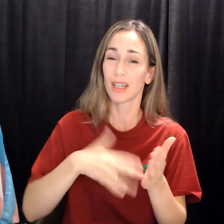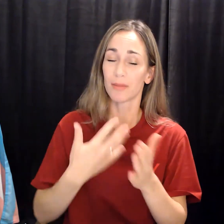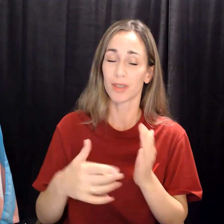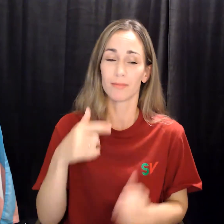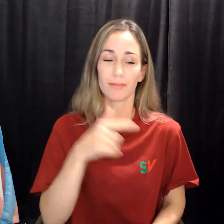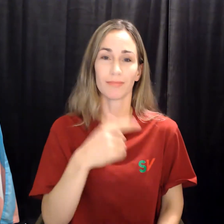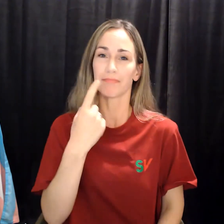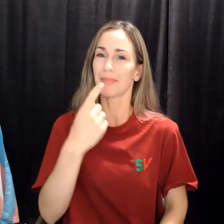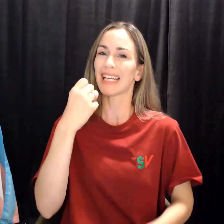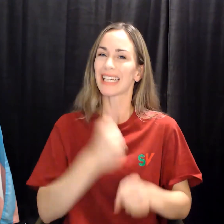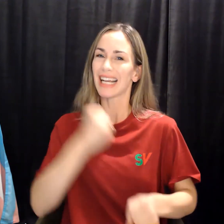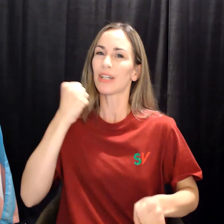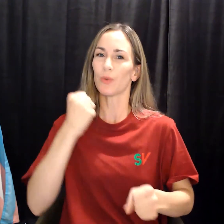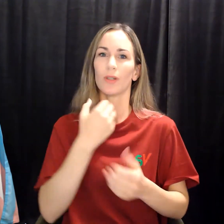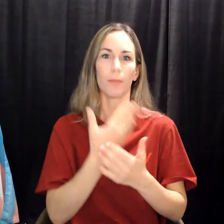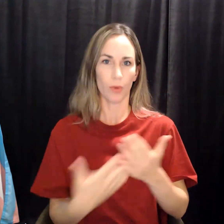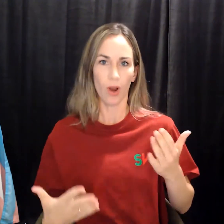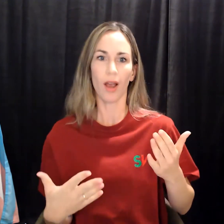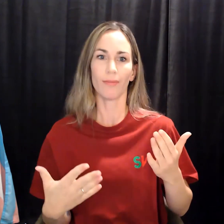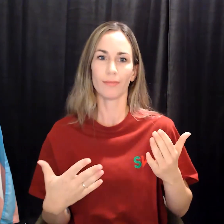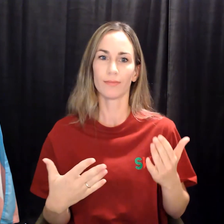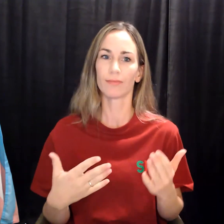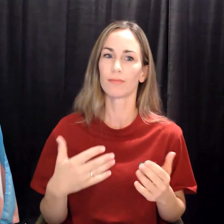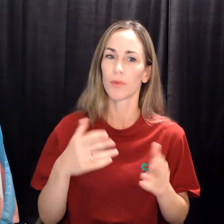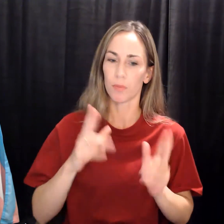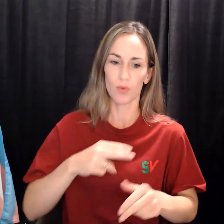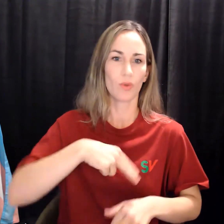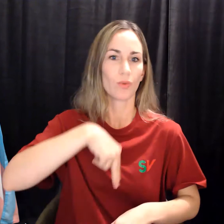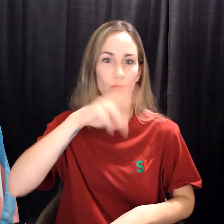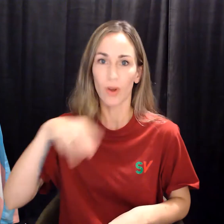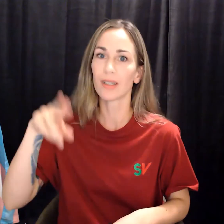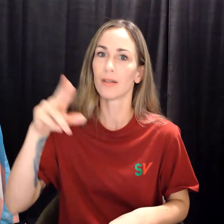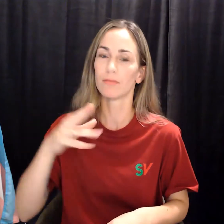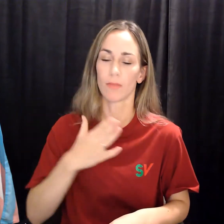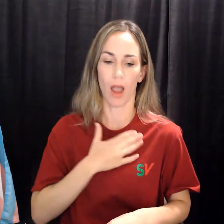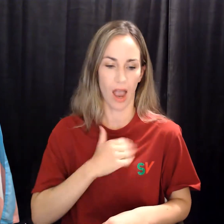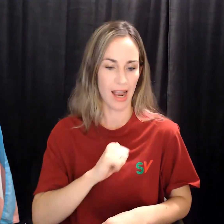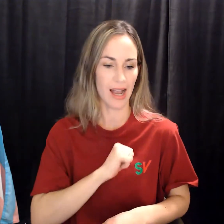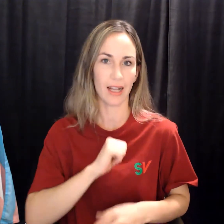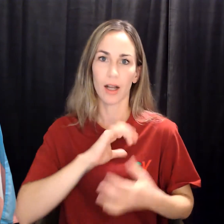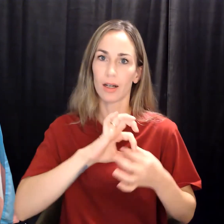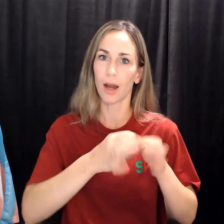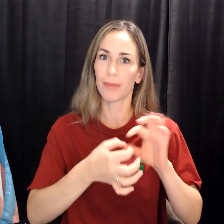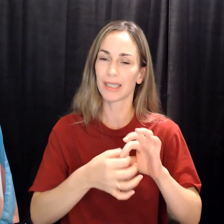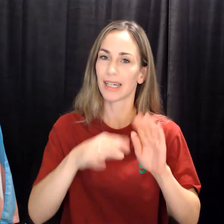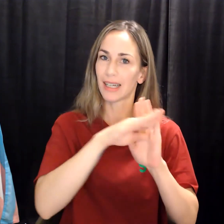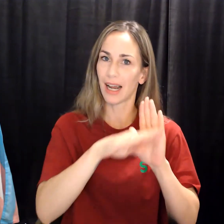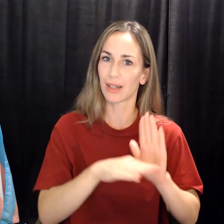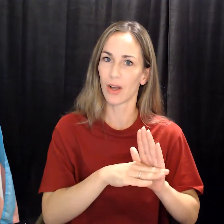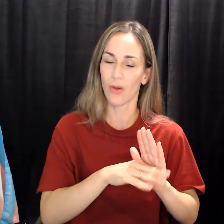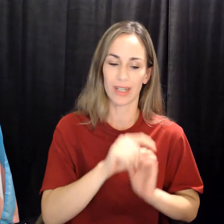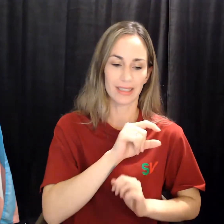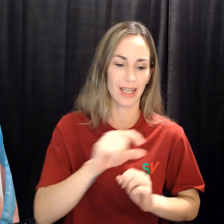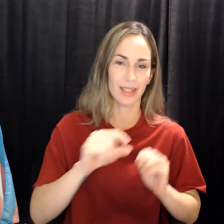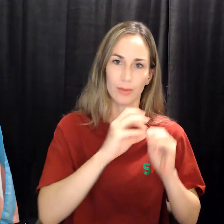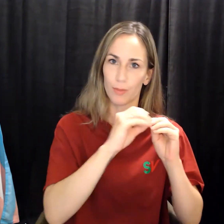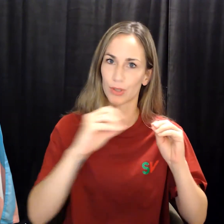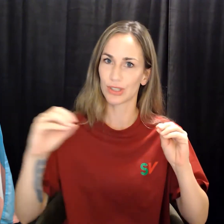Norsk tegnspråk er et genuint språk som brukes i Norge og har egne grammatiske regler og setningsoppbygning.